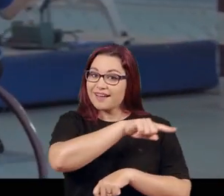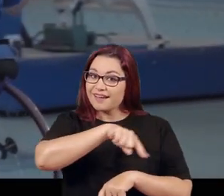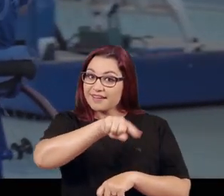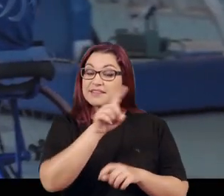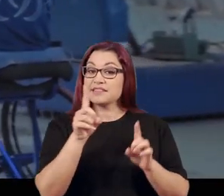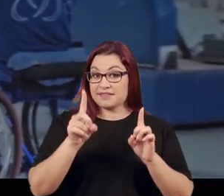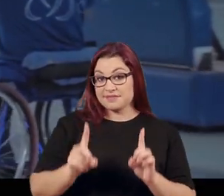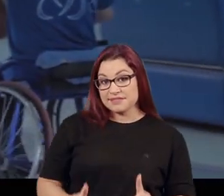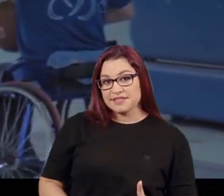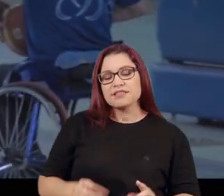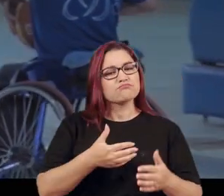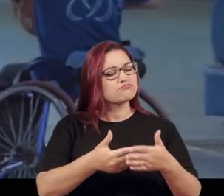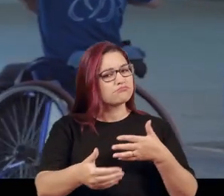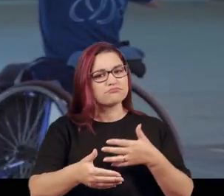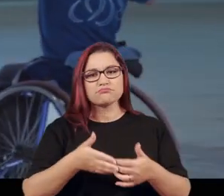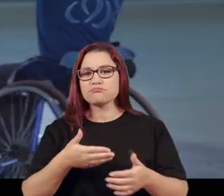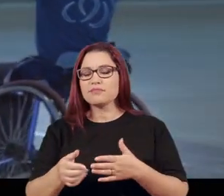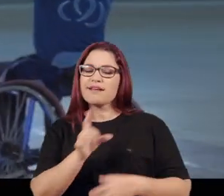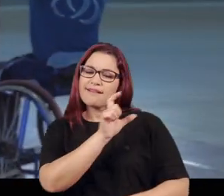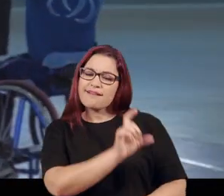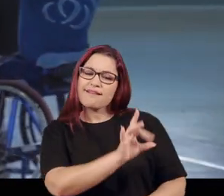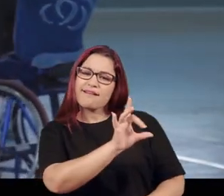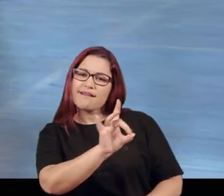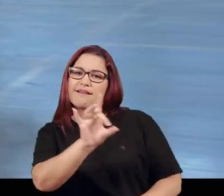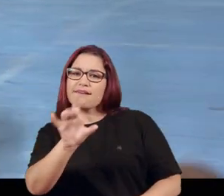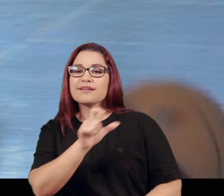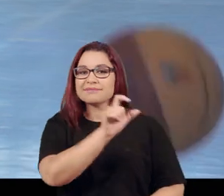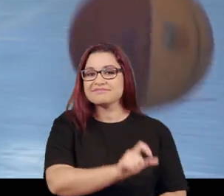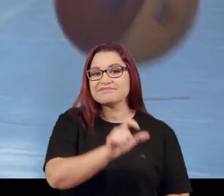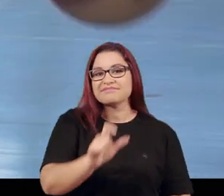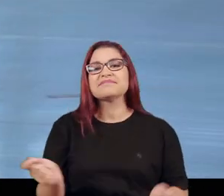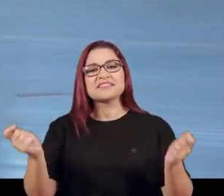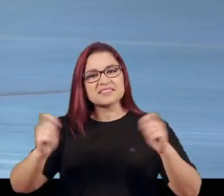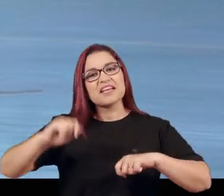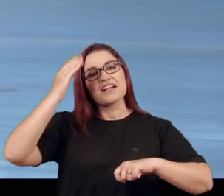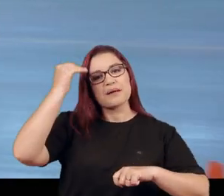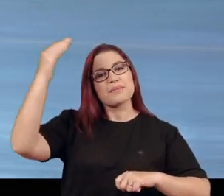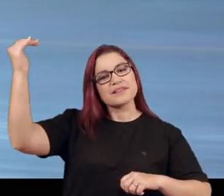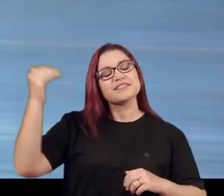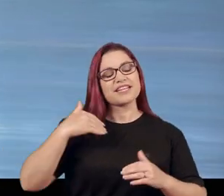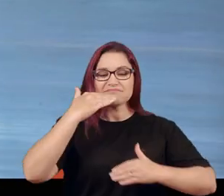administrativos também. Então todos eles, dentro da sua individualidade, têm muitas